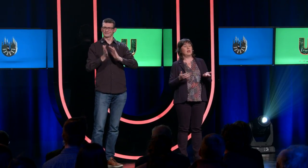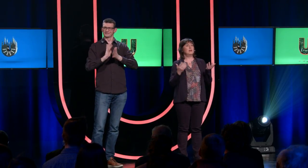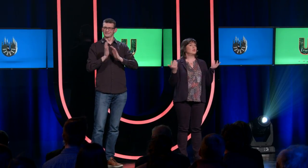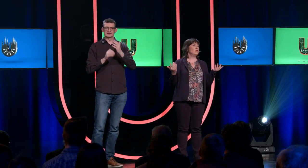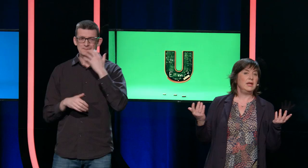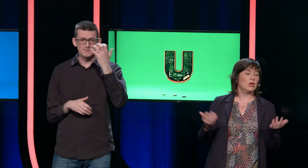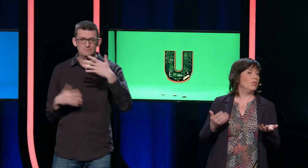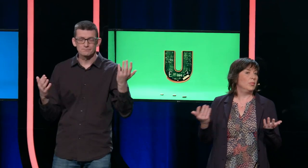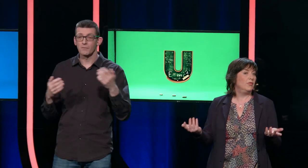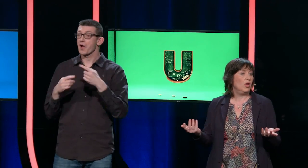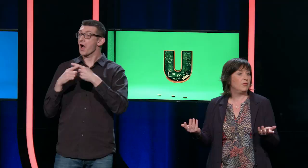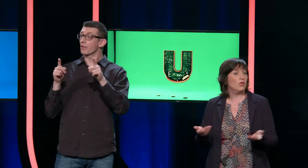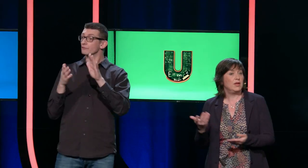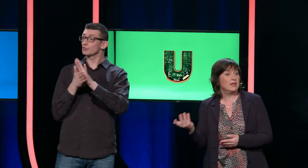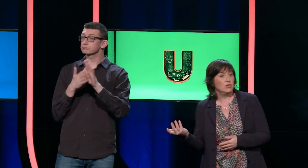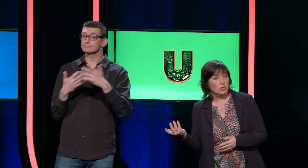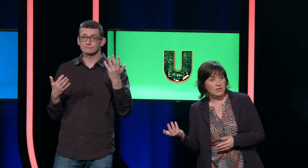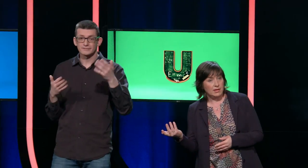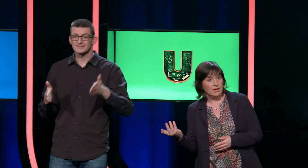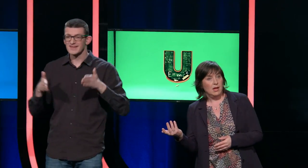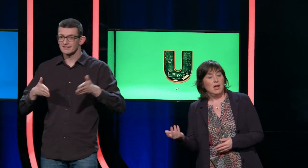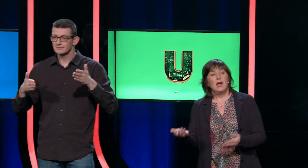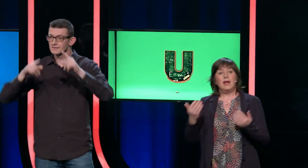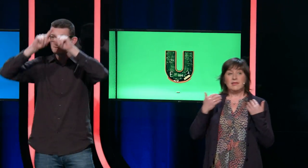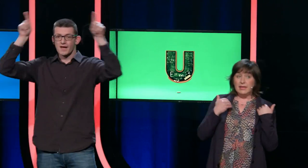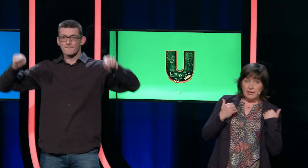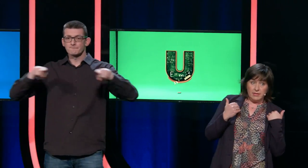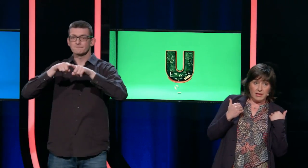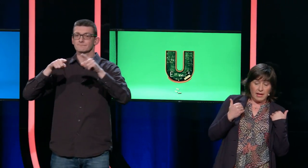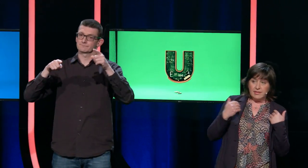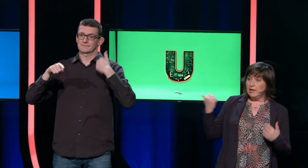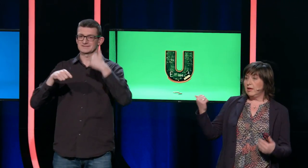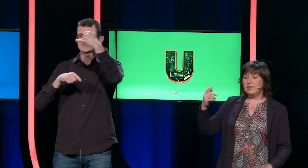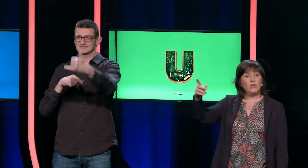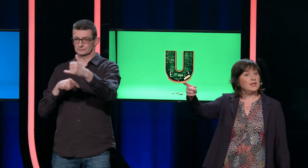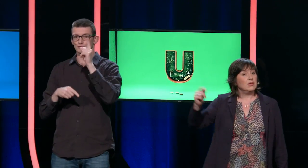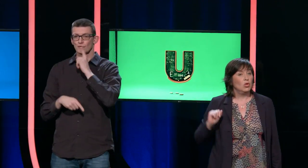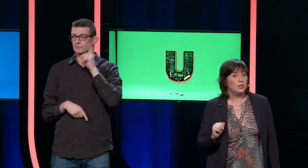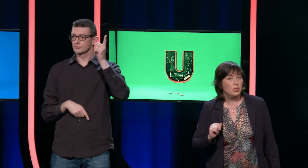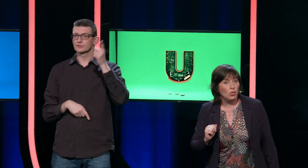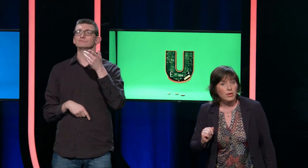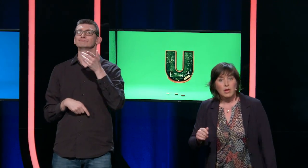in een discotheek of op een fuif of tijdens een concert. Als ik in de trein zit en Kristof staat nog op het perron